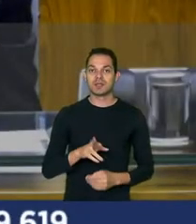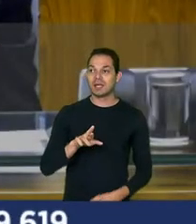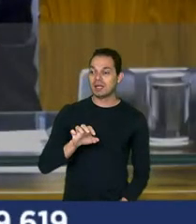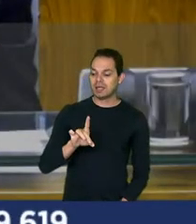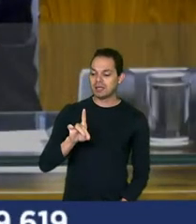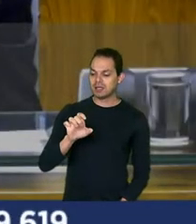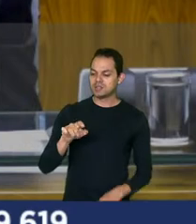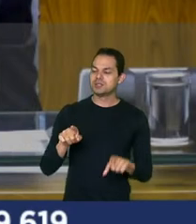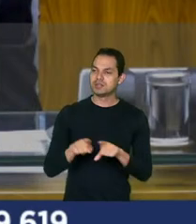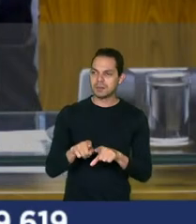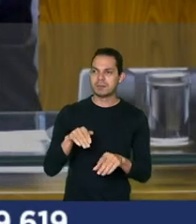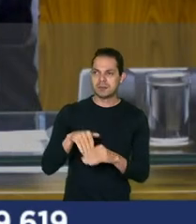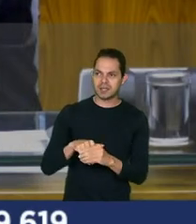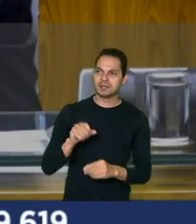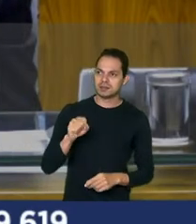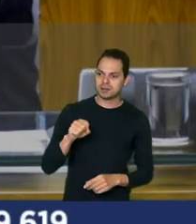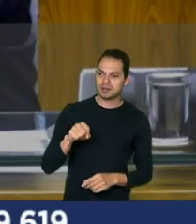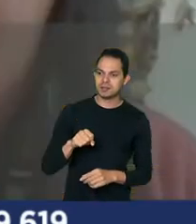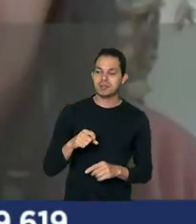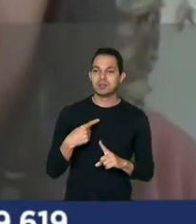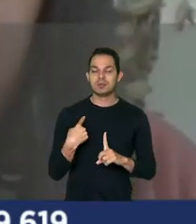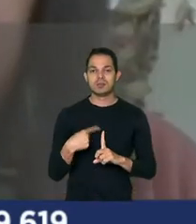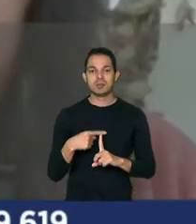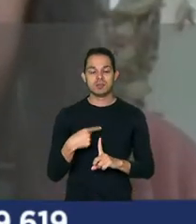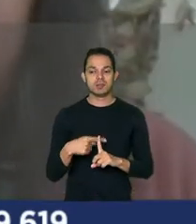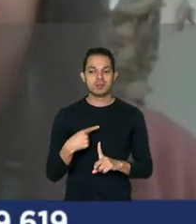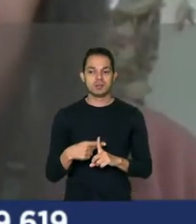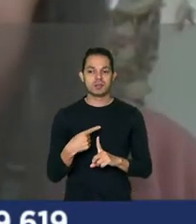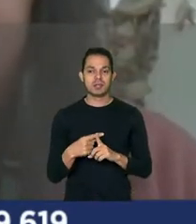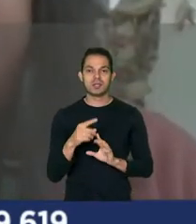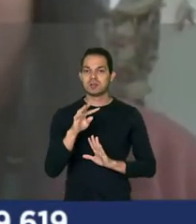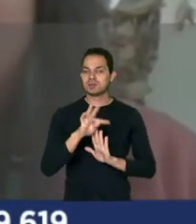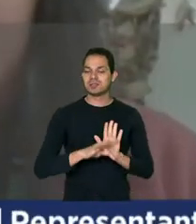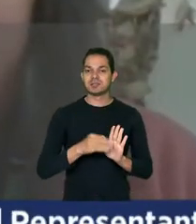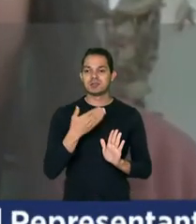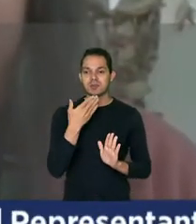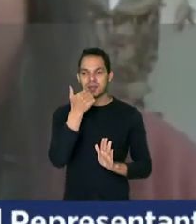[DEPUTADA]: A REDE TAMBÉM ENCAMINHA SIM, SENHOR PRESIDENTE. JUSTAMENTE PORQUE MELHORA O TEXTO E DÁ MAIOR